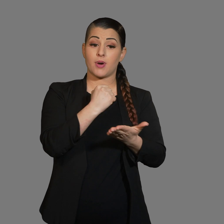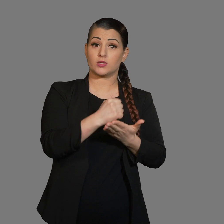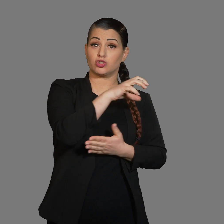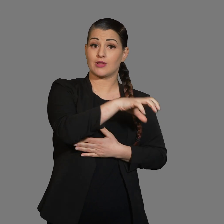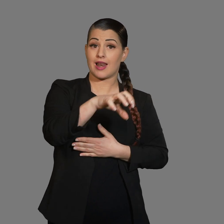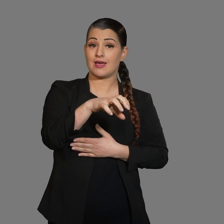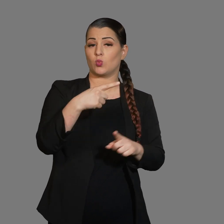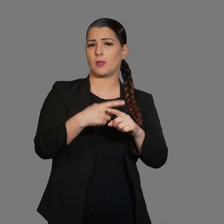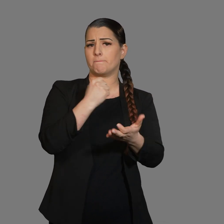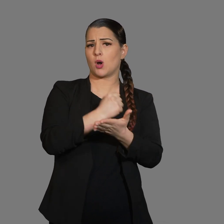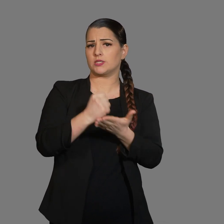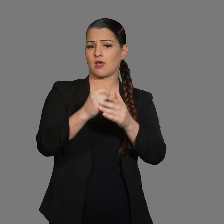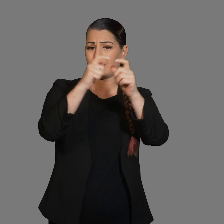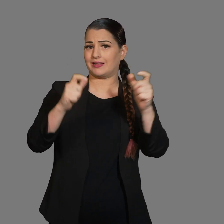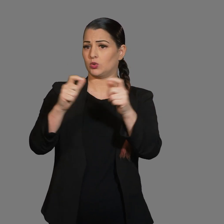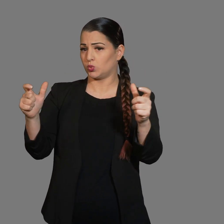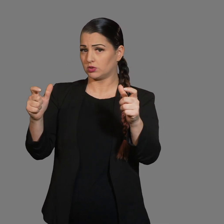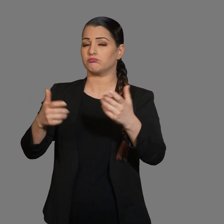Poststellen und Postagenturen